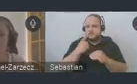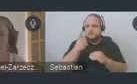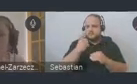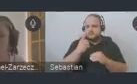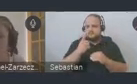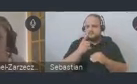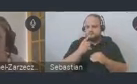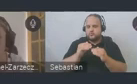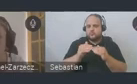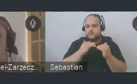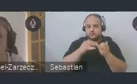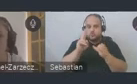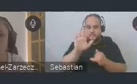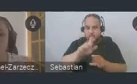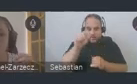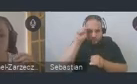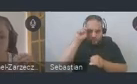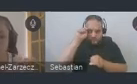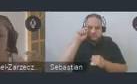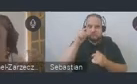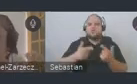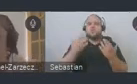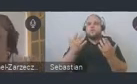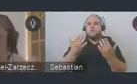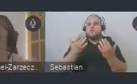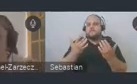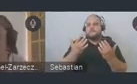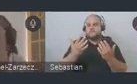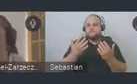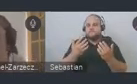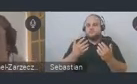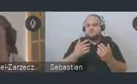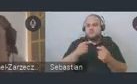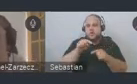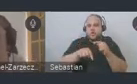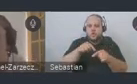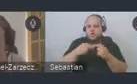Wtedy jak ktoś ma kłopot, to można przy konkretnym kroku zareagować.